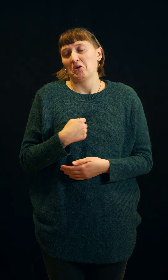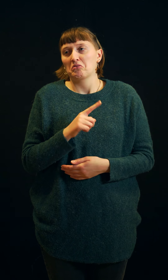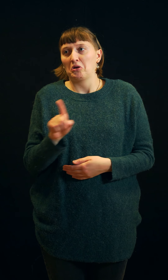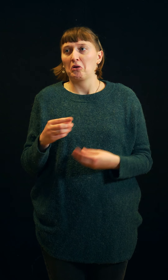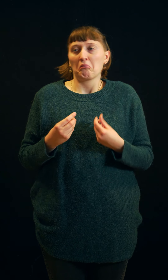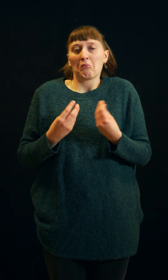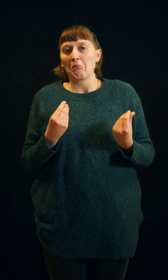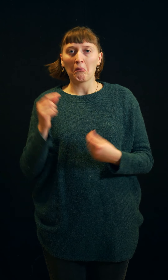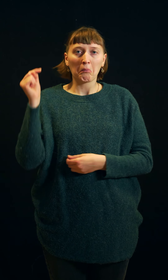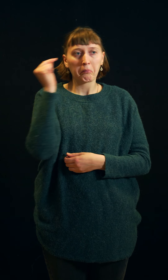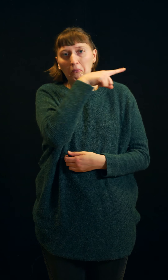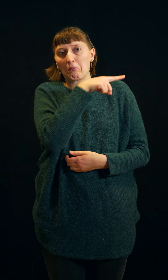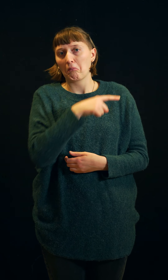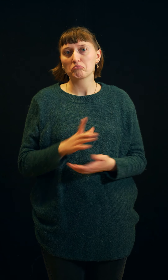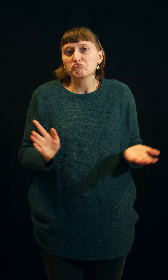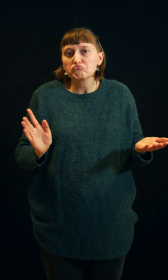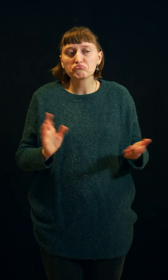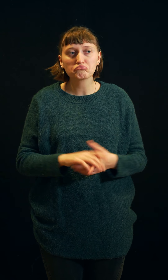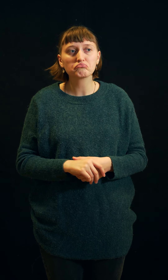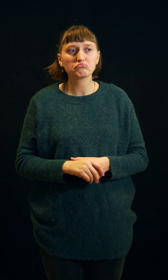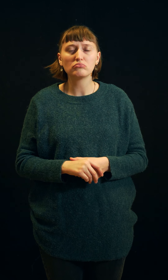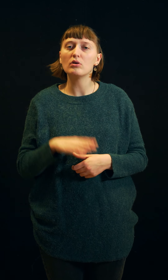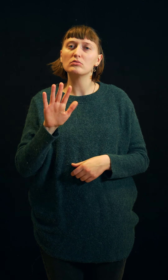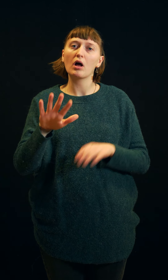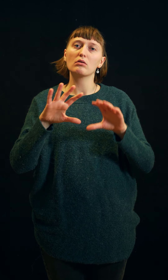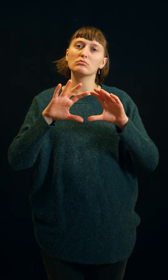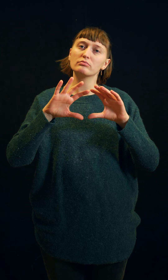hab ich nicht wirklich das Gefühl, da was Großes zu verpassen.